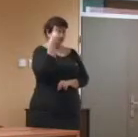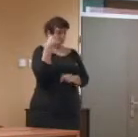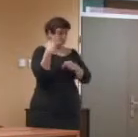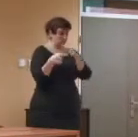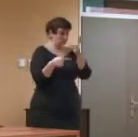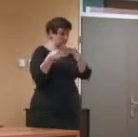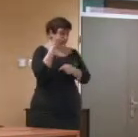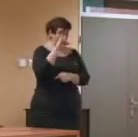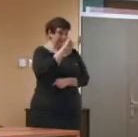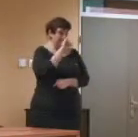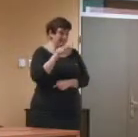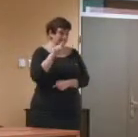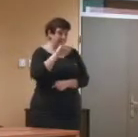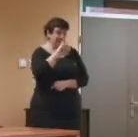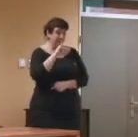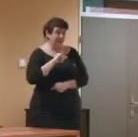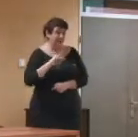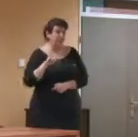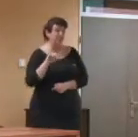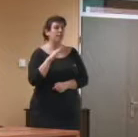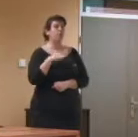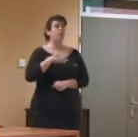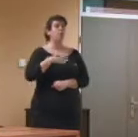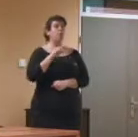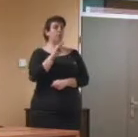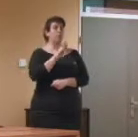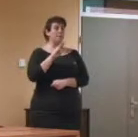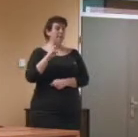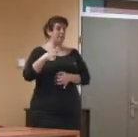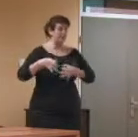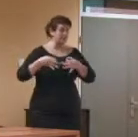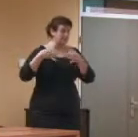testaferros del PP, que estuvieron detrás del 'tamayazo' que